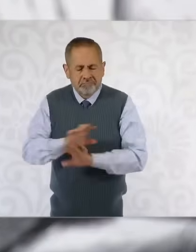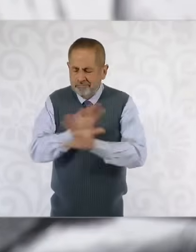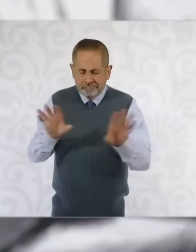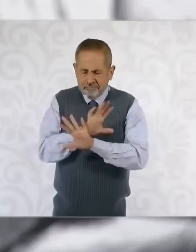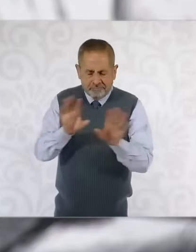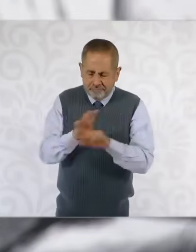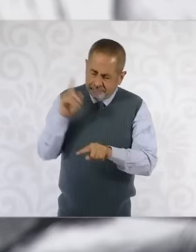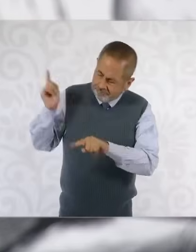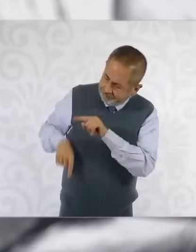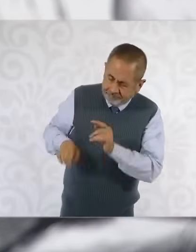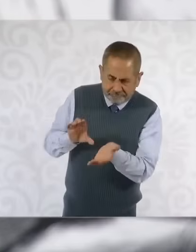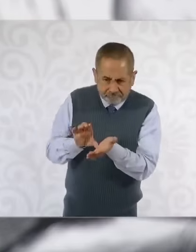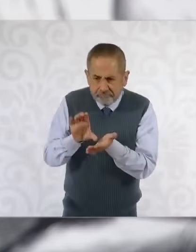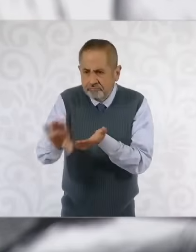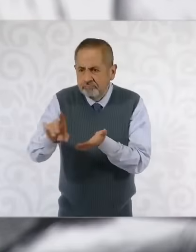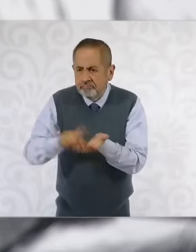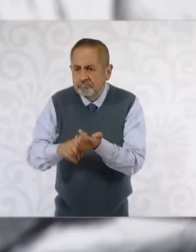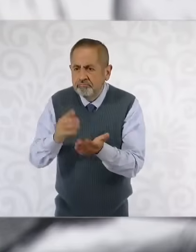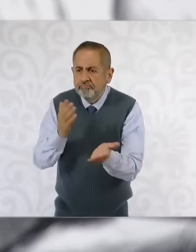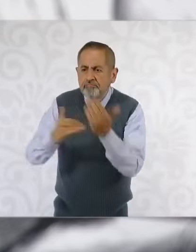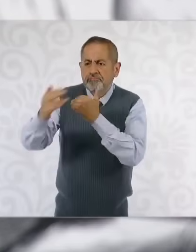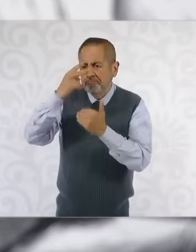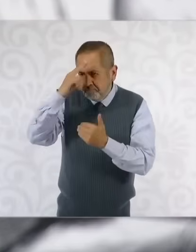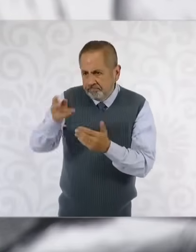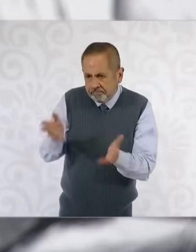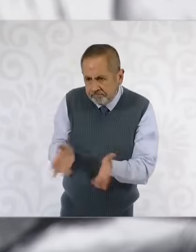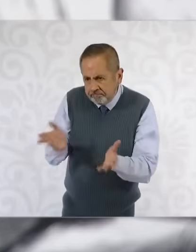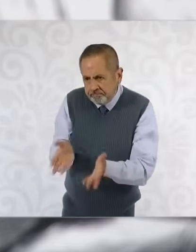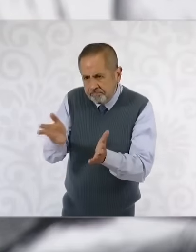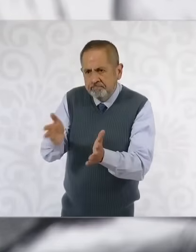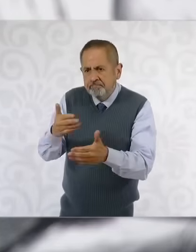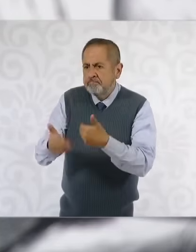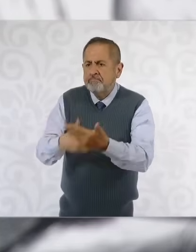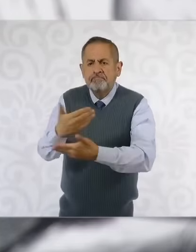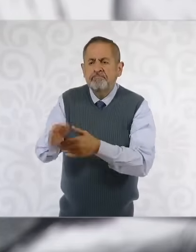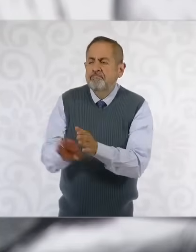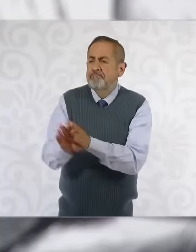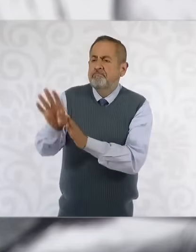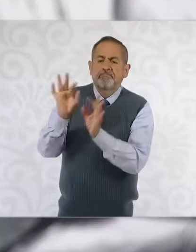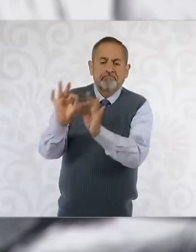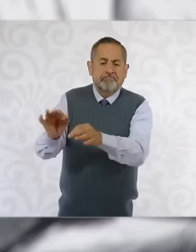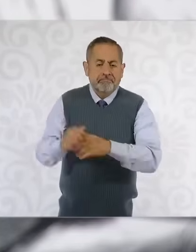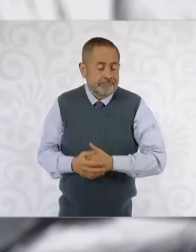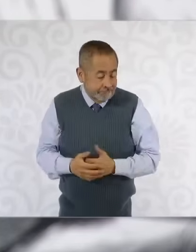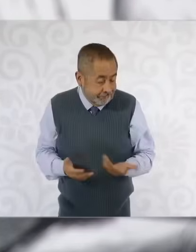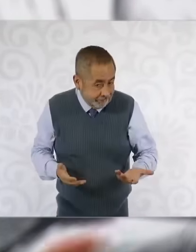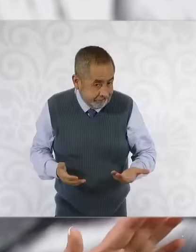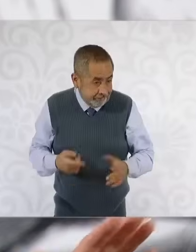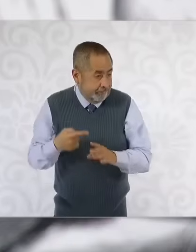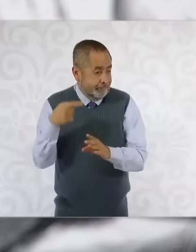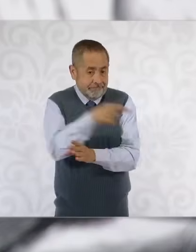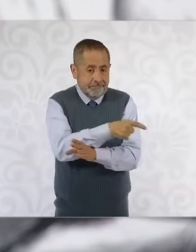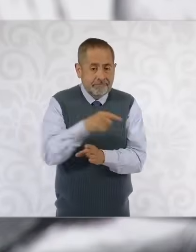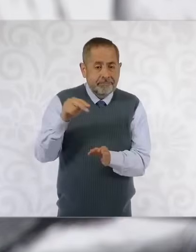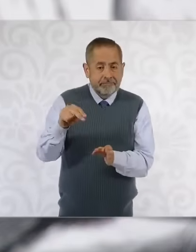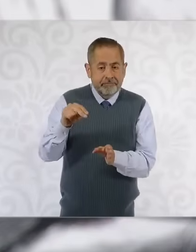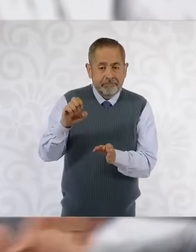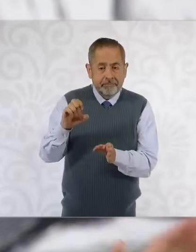desarrollo Entonces pasamos del modelo neoliberal a la economía